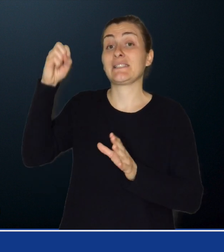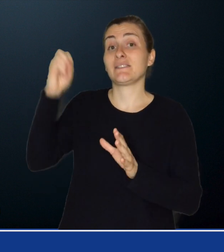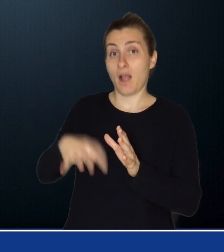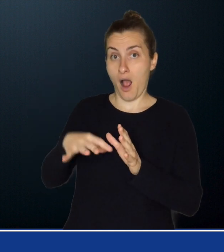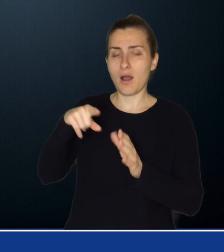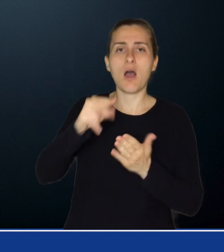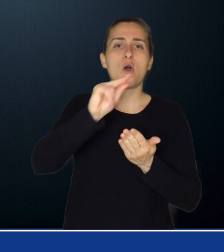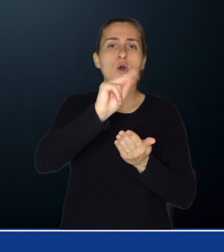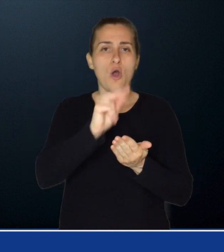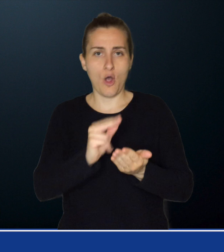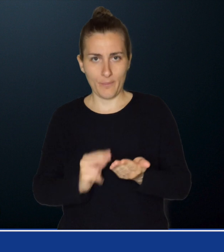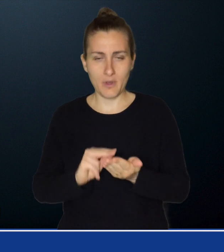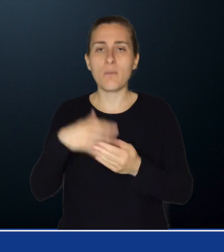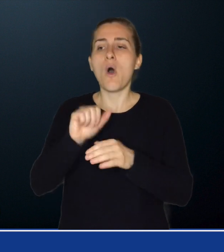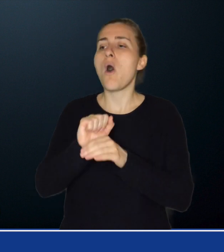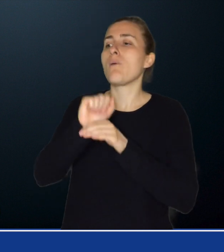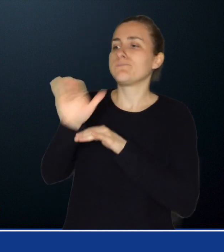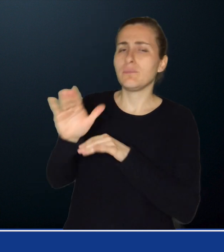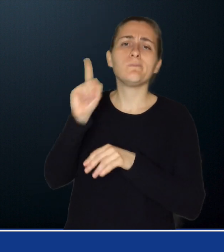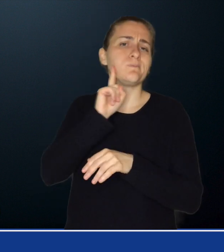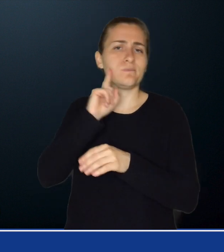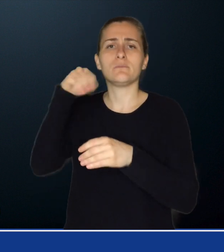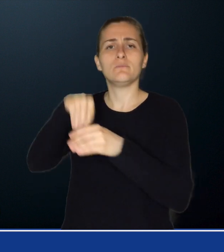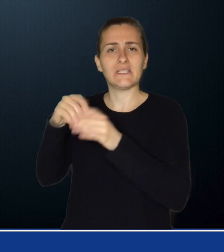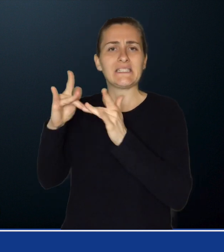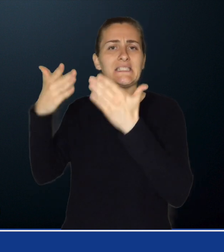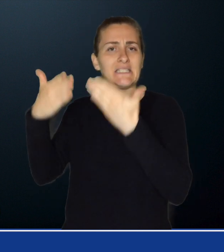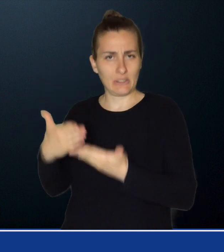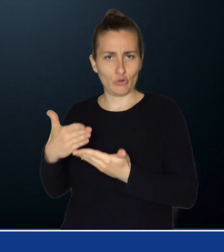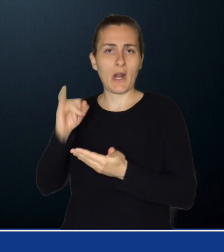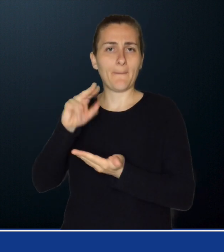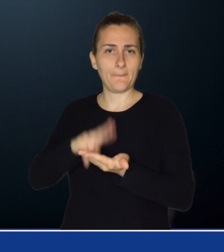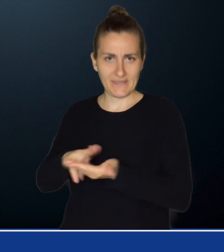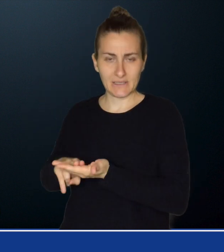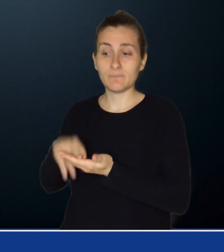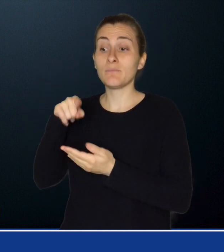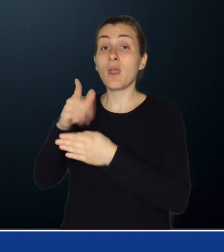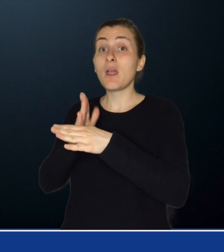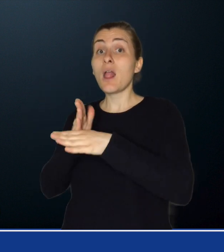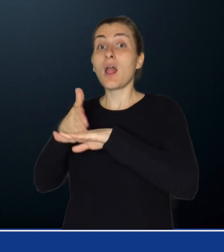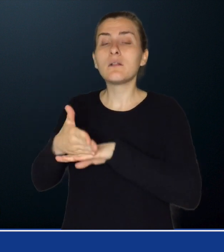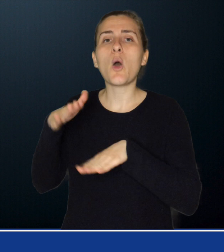Una volta compilato il modulo deve essere inviato sempre sul sito INPS con la procedura semplificata